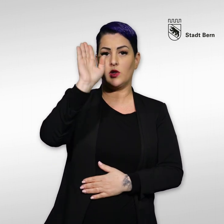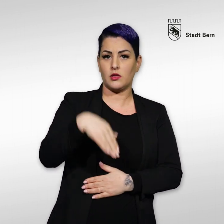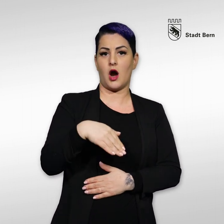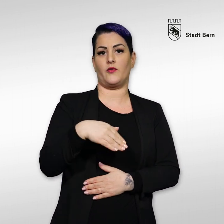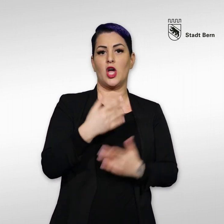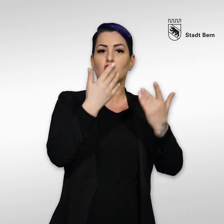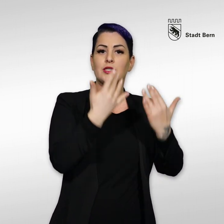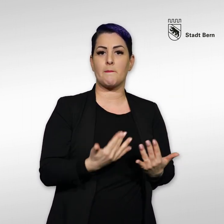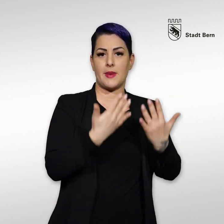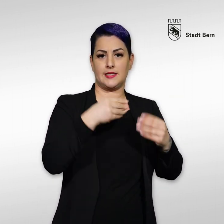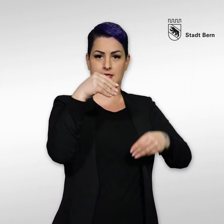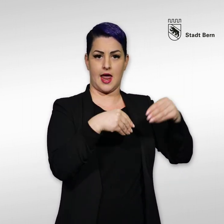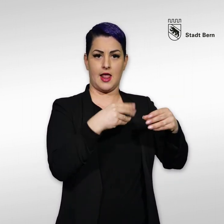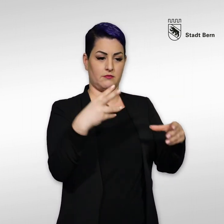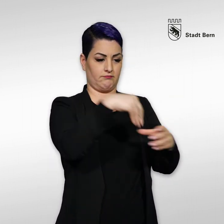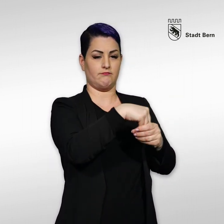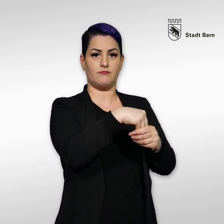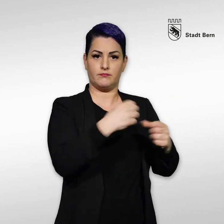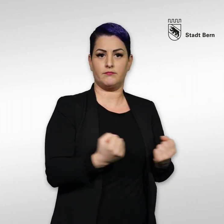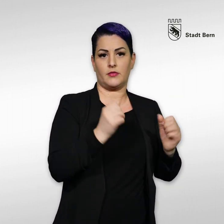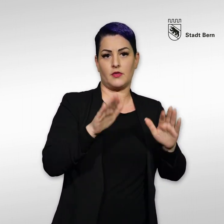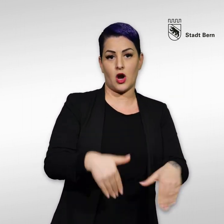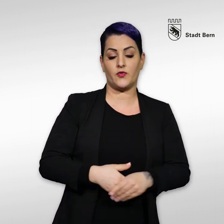Sie dürfen Ihren Wohnort in der Schweiz frei wählen.